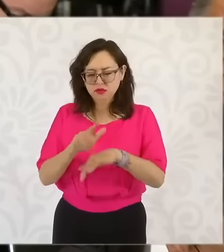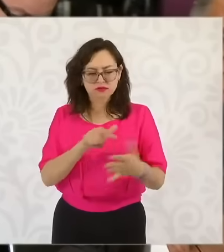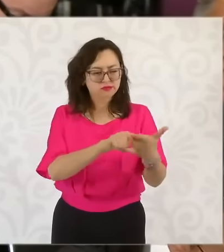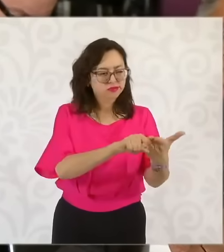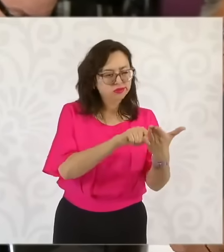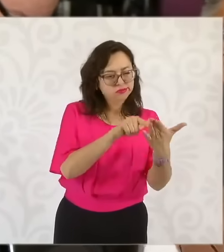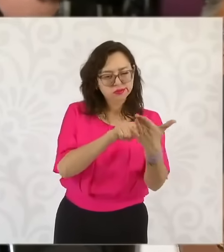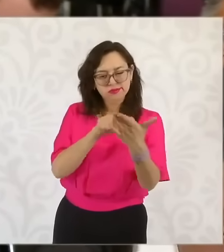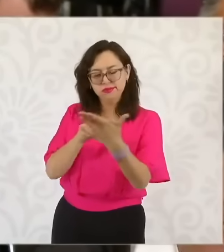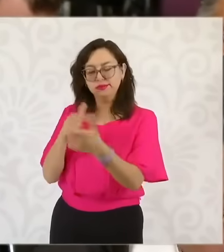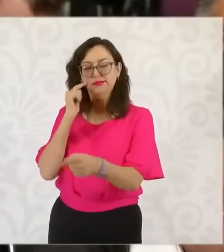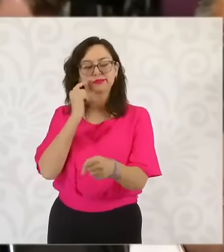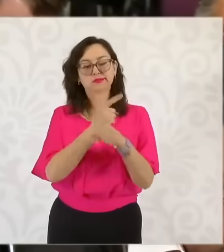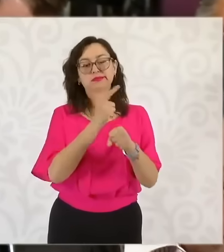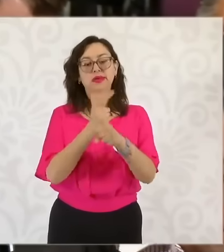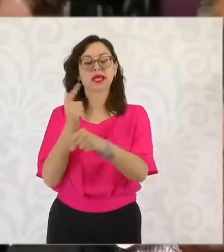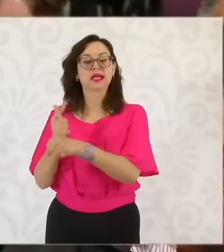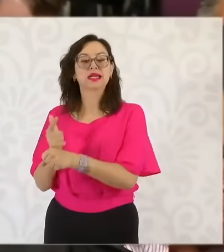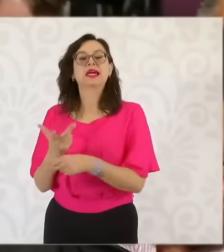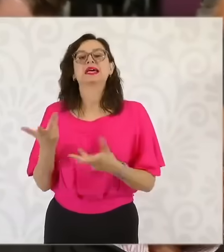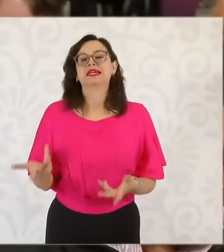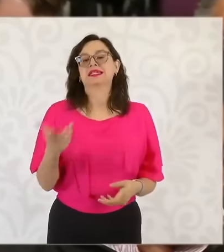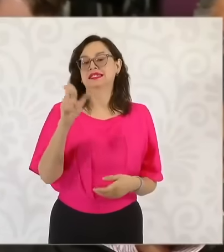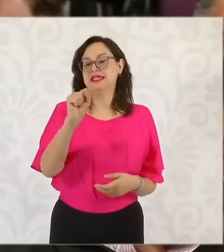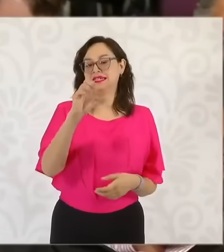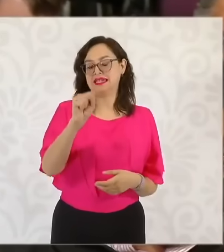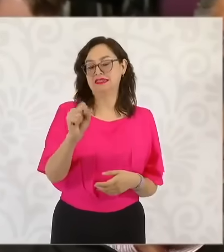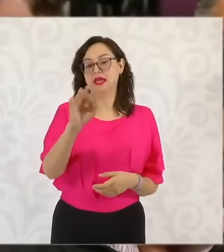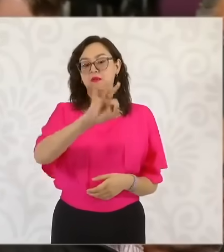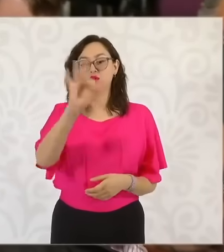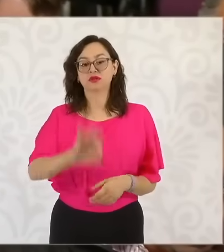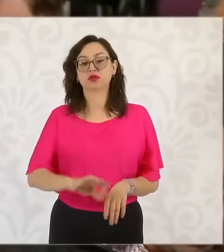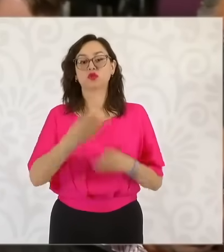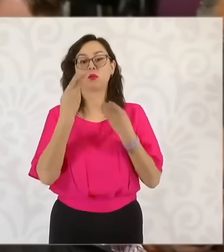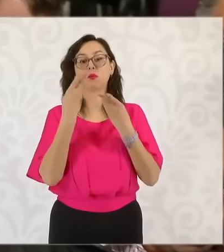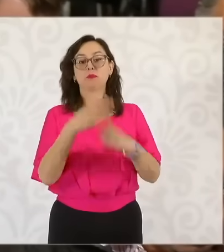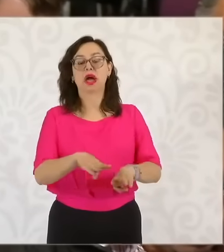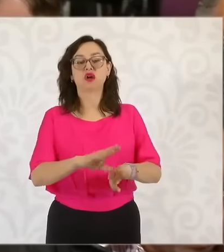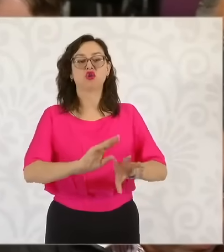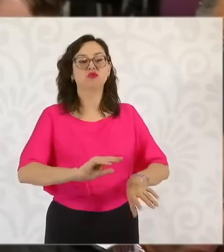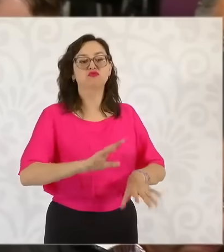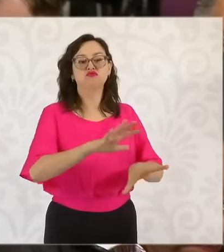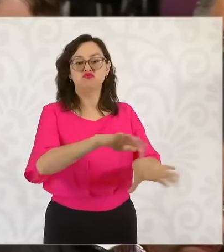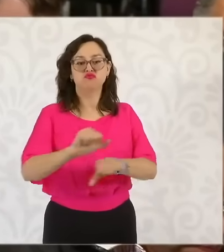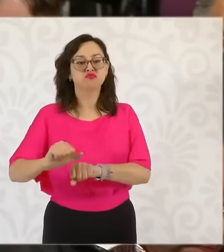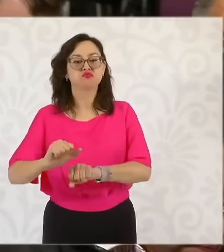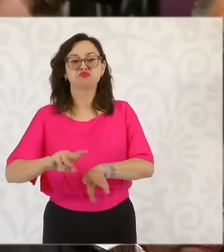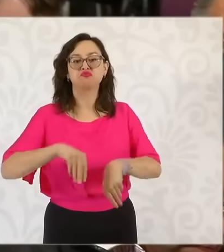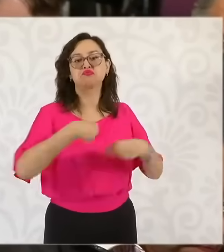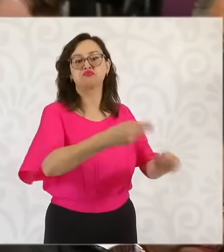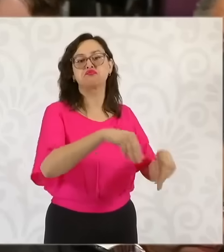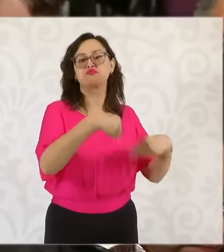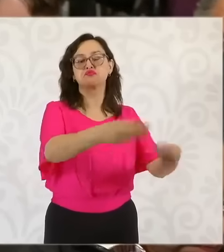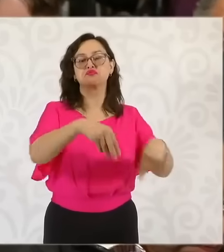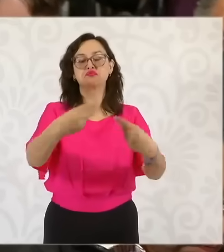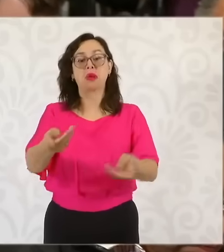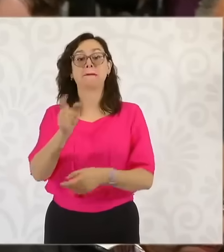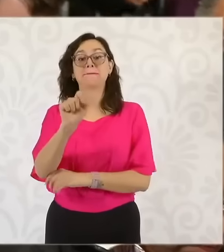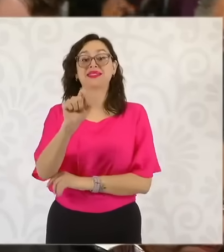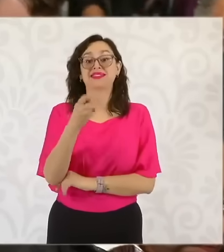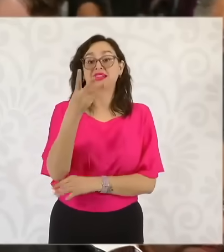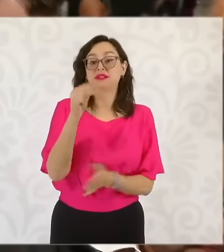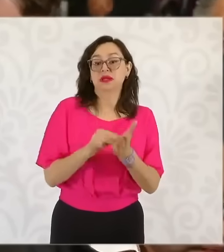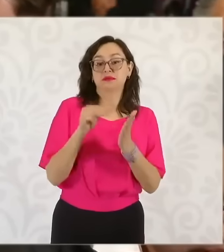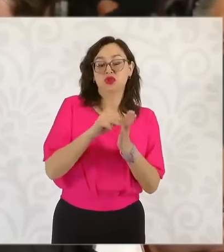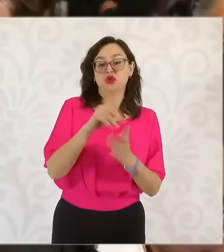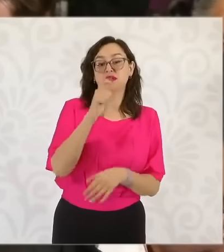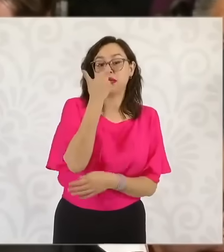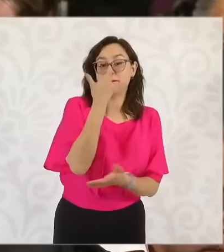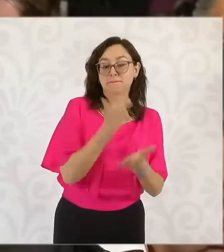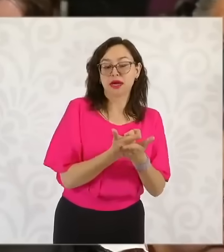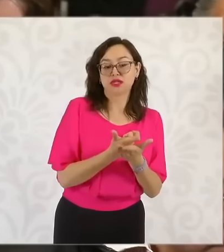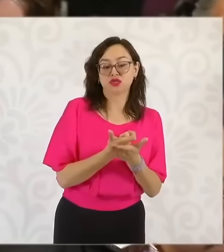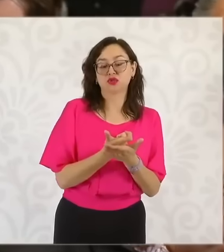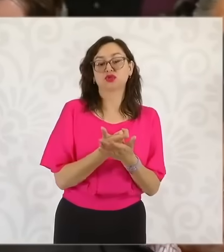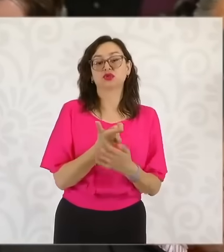pues más del 60% de los desbloqueos que son estos 23,000 millones de pesos son producto de esta